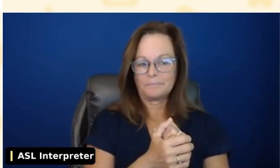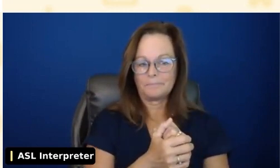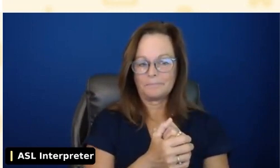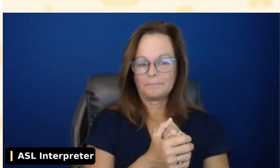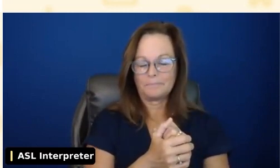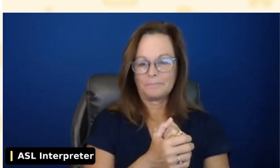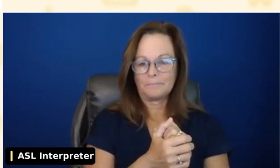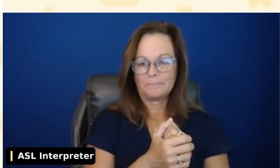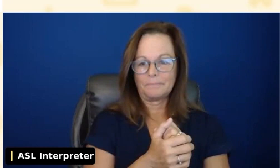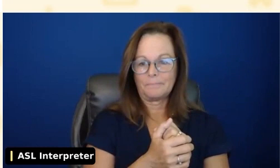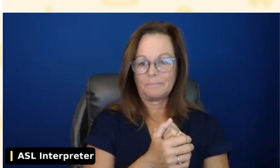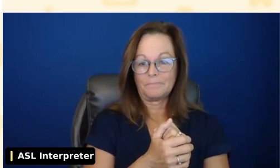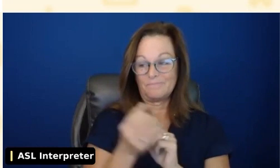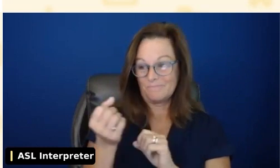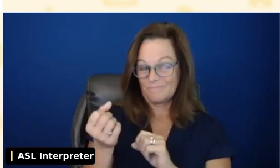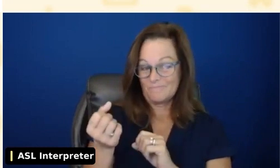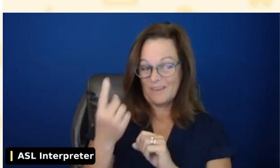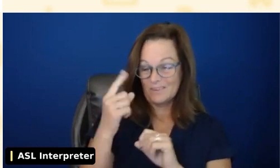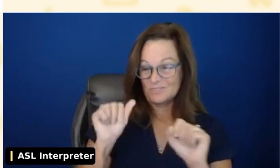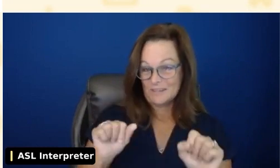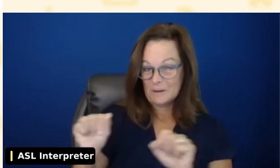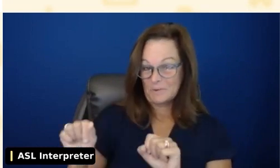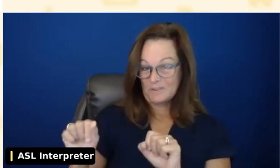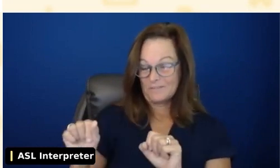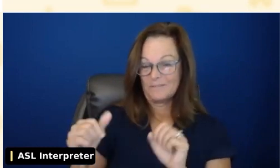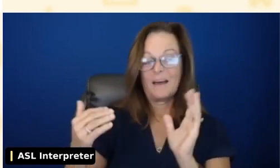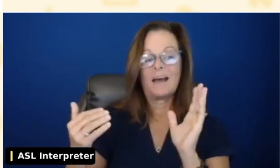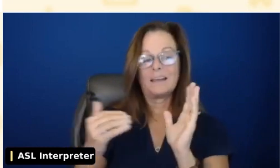¿Y son entendibles? Nuevamente, ¿es el lenguaje simple?